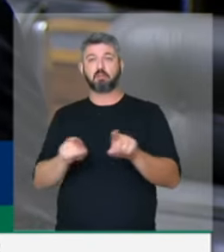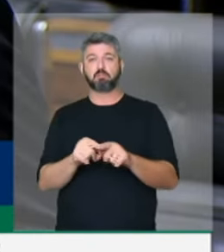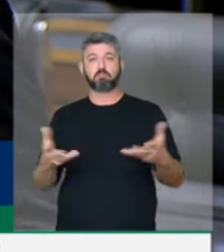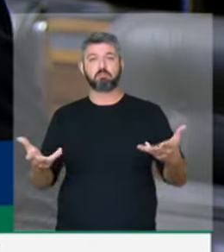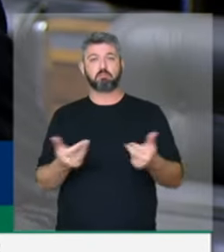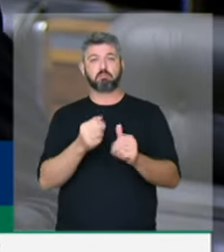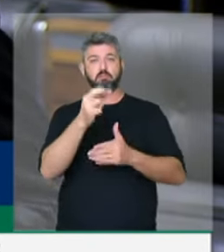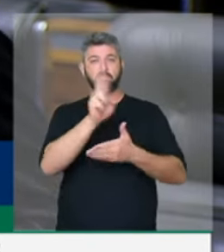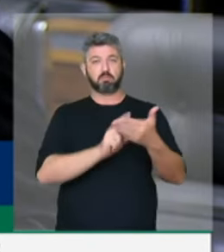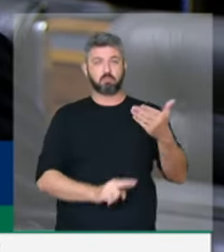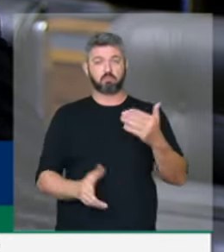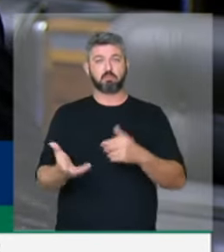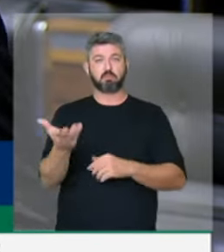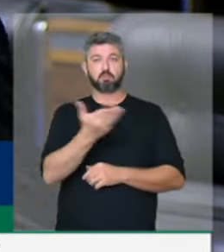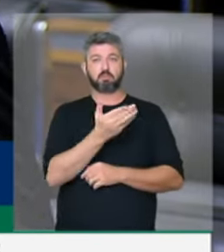ALVES. ENTÃO O DEMOCRATAS ORIENTA SIM, SENHOR